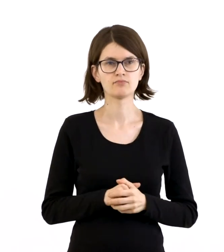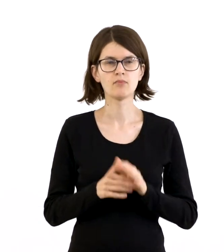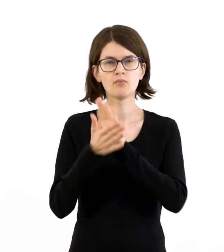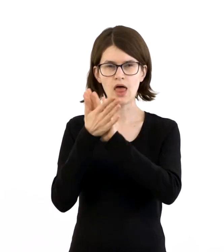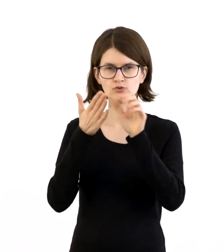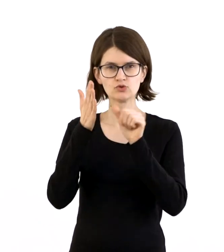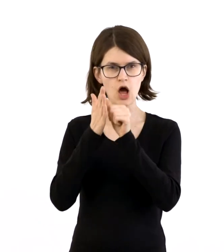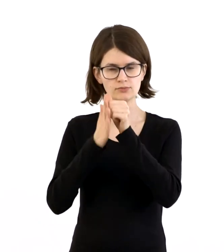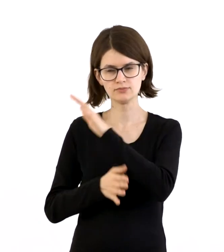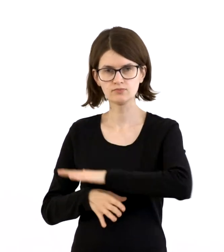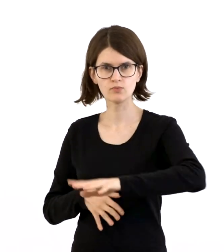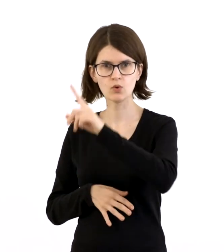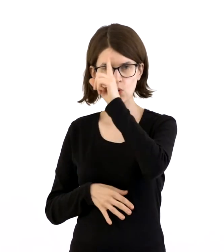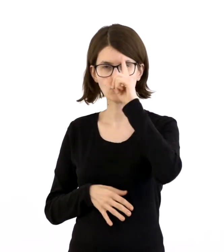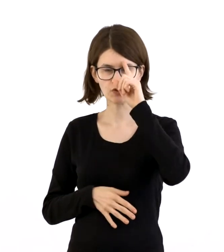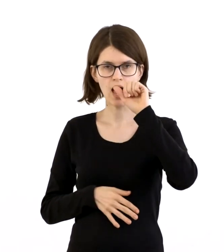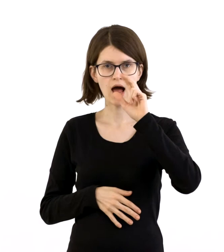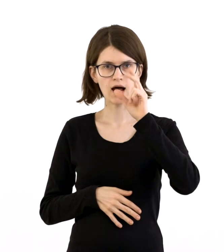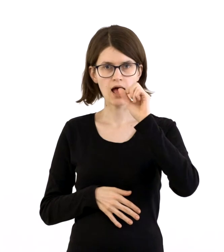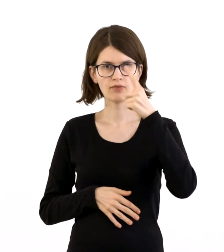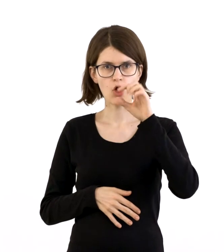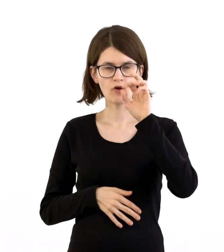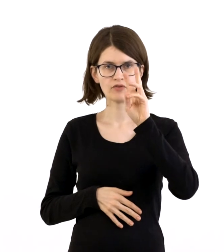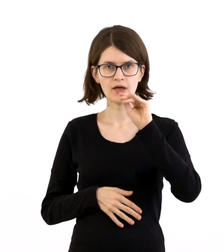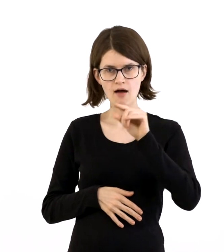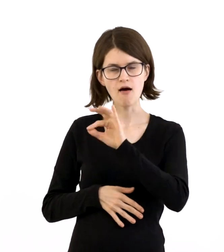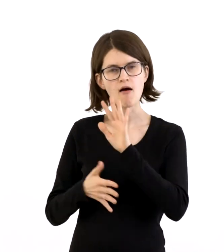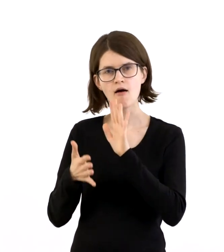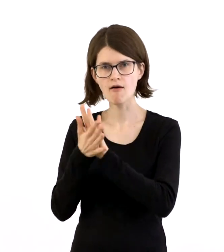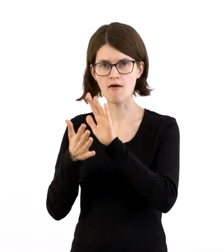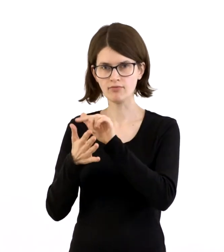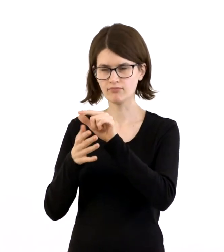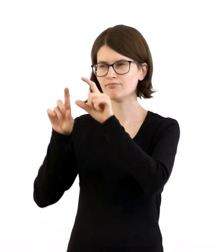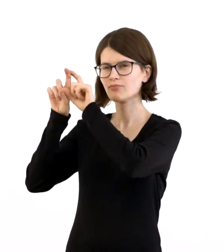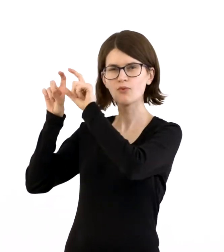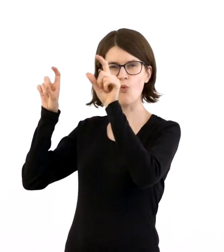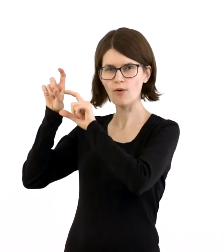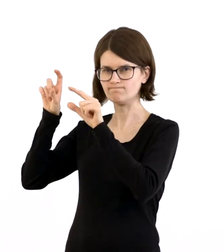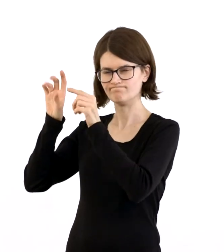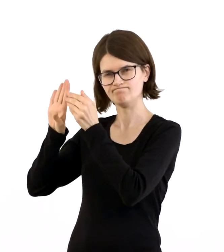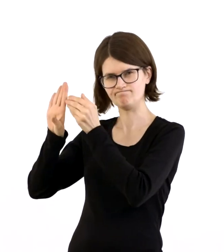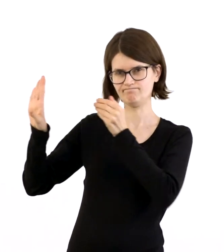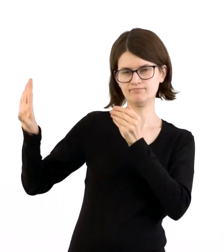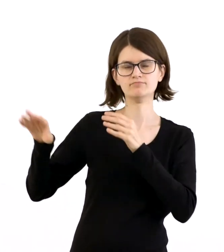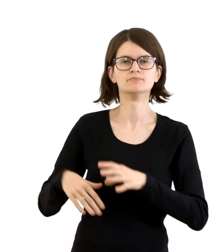Płaskorzeźby akadyjskie cechuje pewne odejście od układów pasowych.